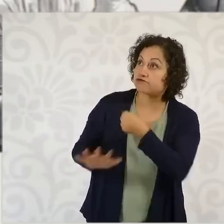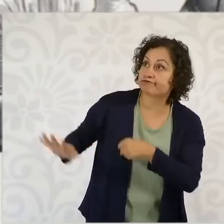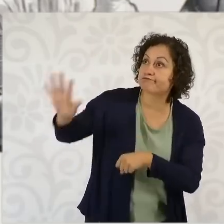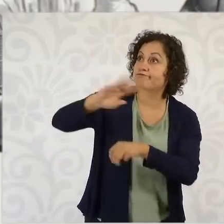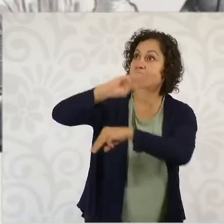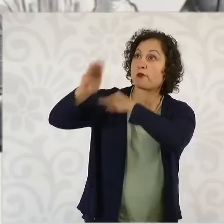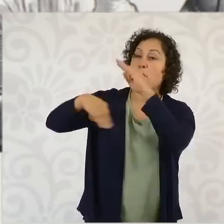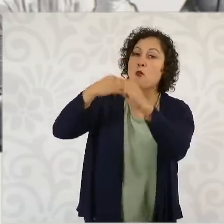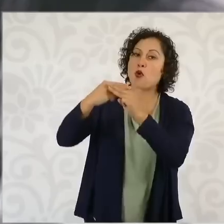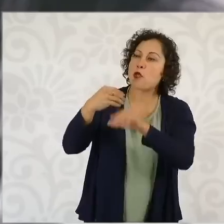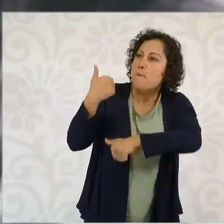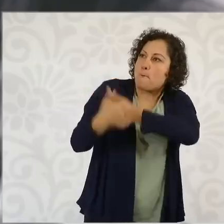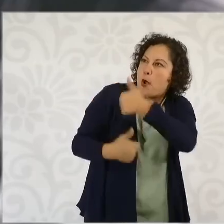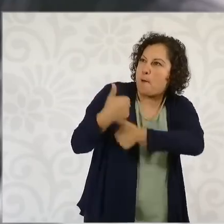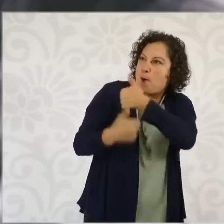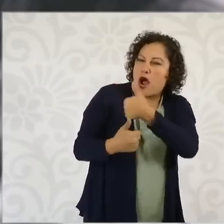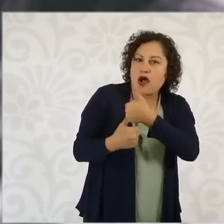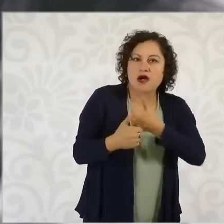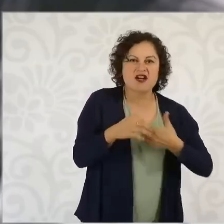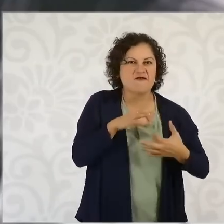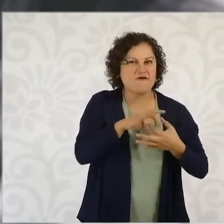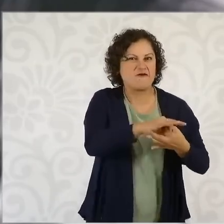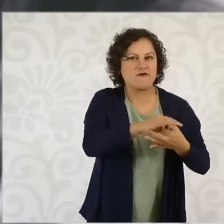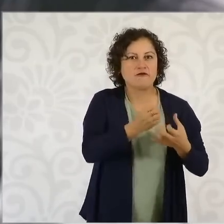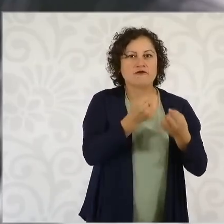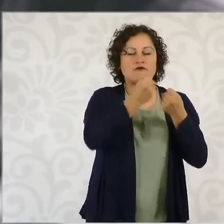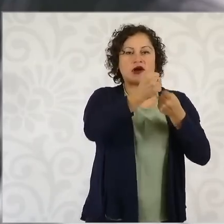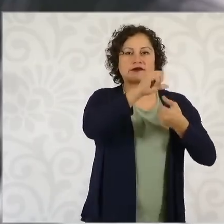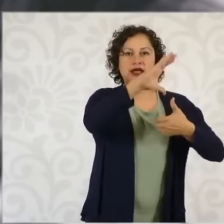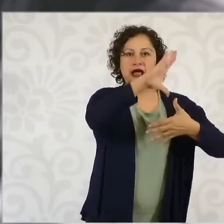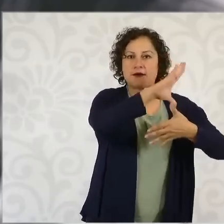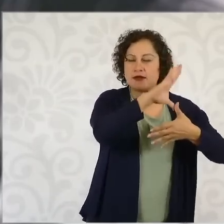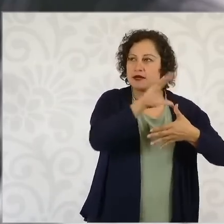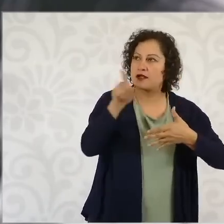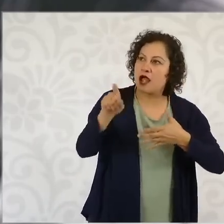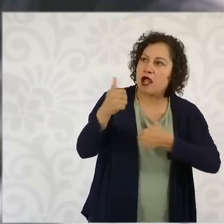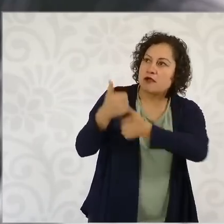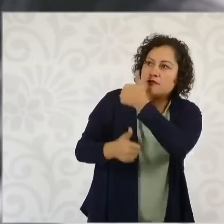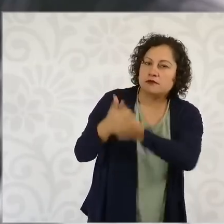las empresas estadounidenses pues van a disminuir su productividad si dejan de producir en México